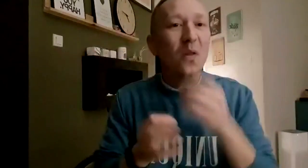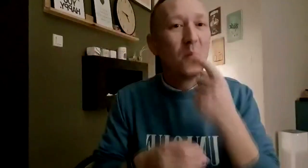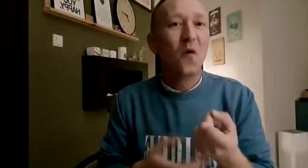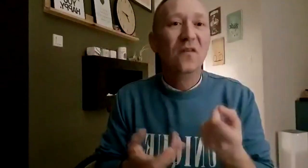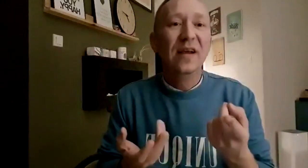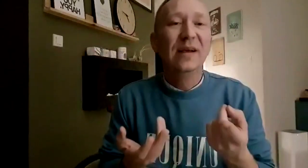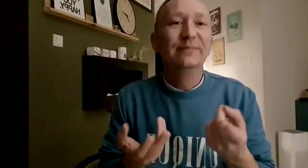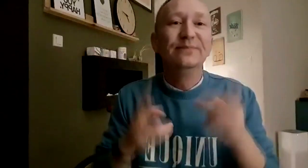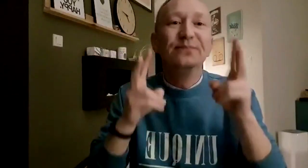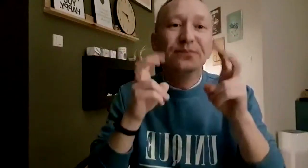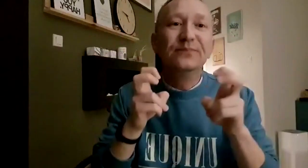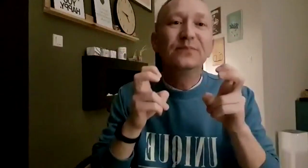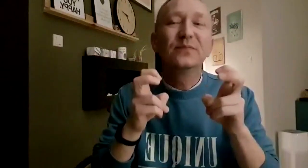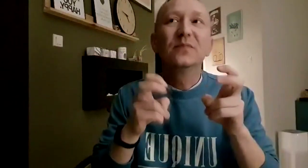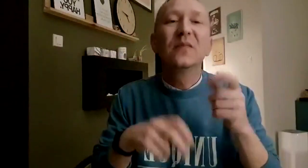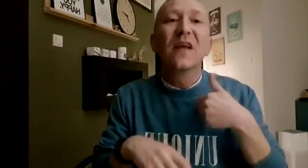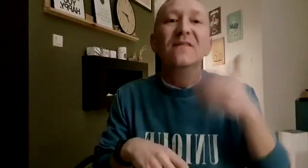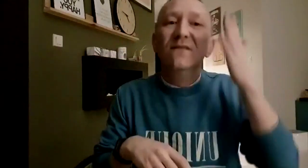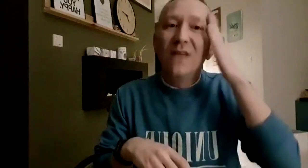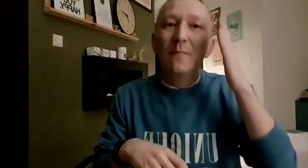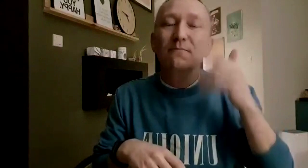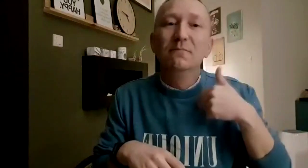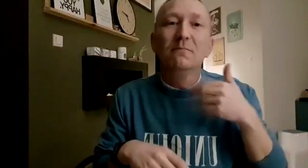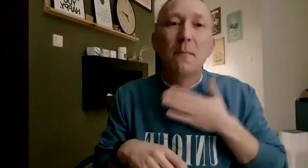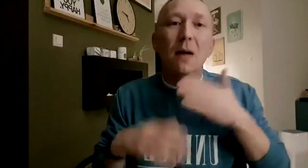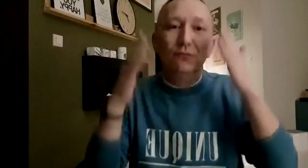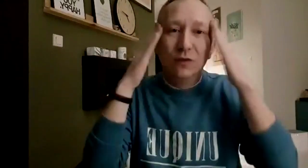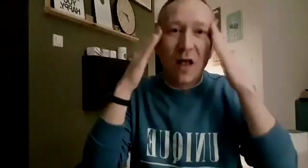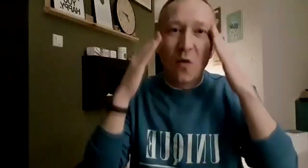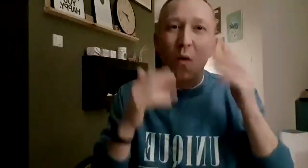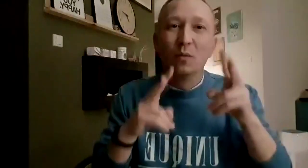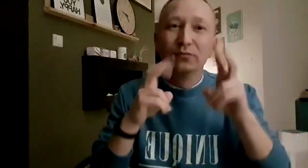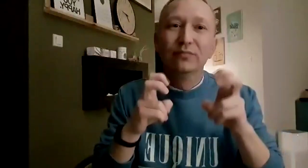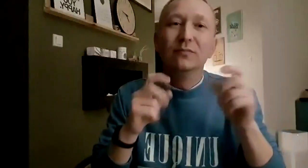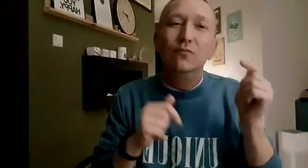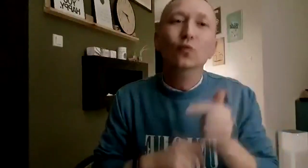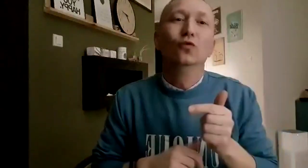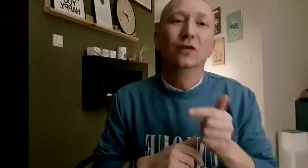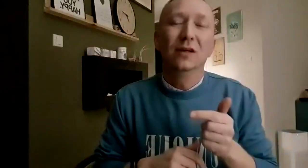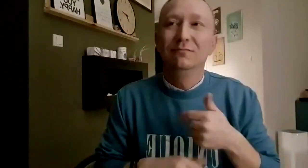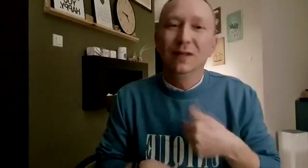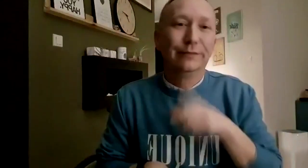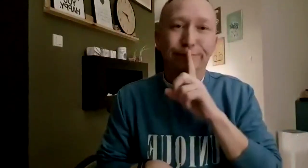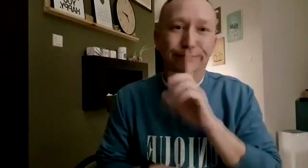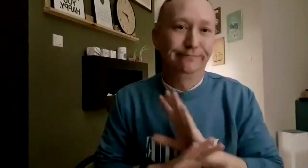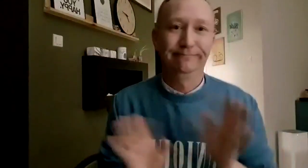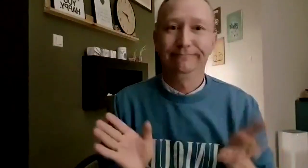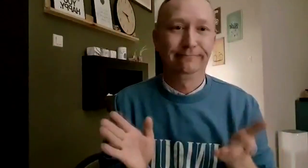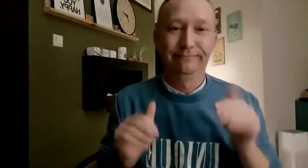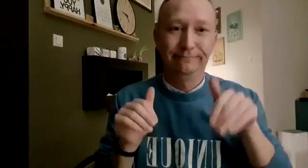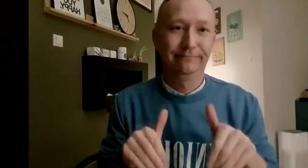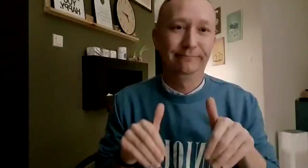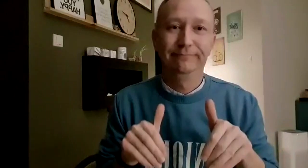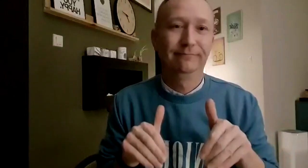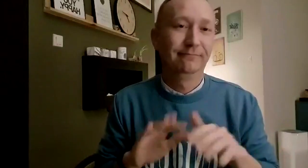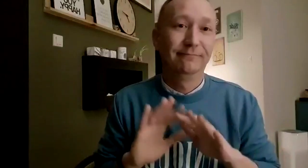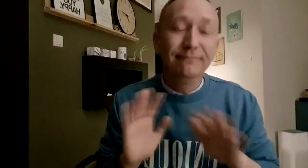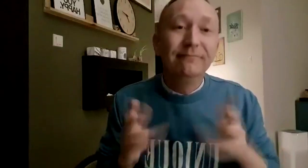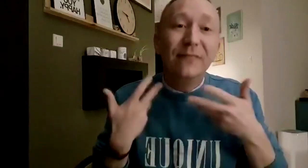Ogólnie powiem tak, że mam świadomość, że trzeba zostać w domu i nie podważam tego.